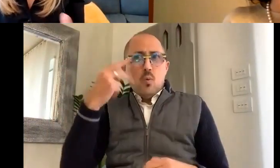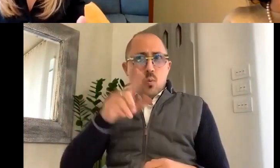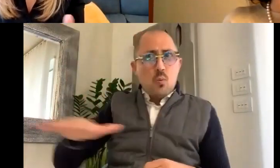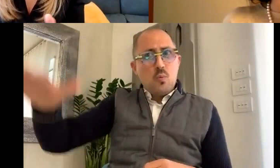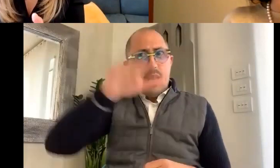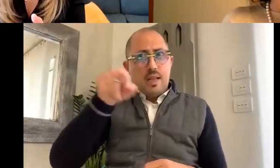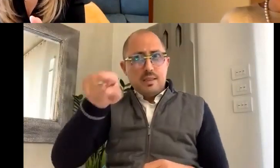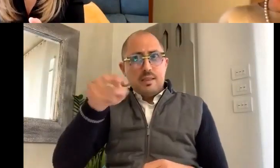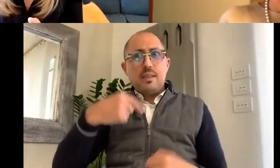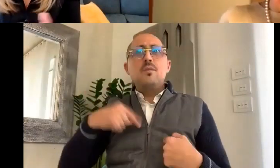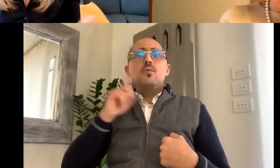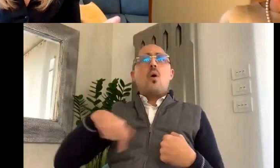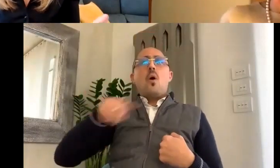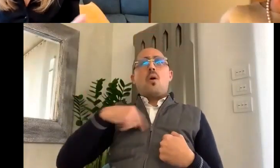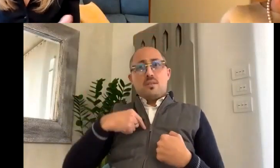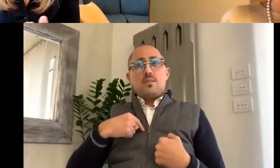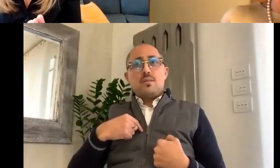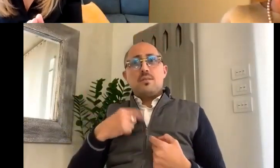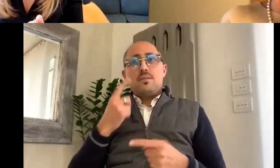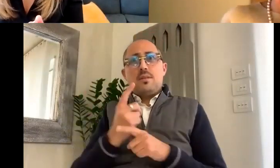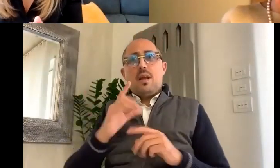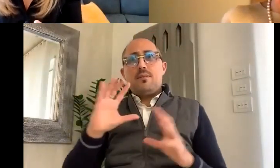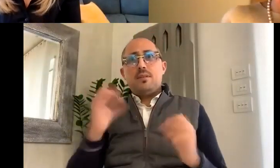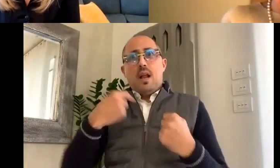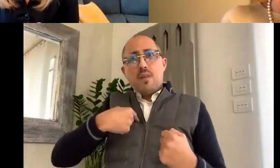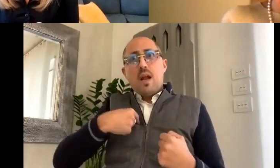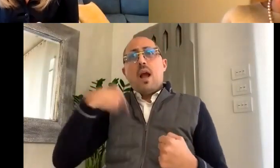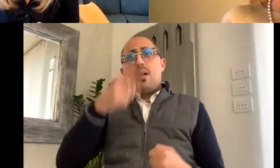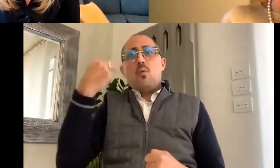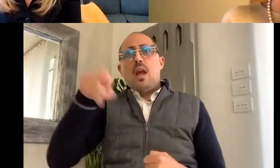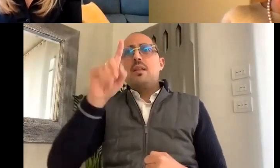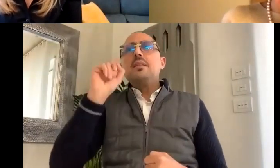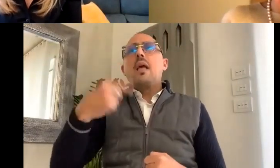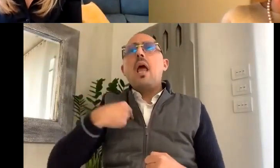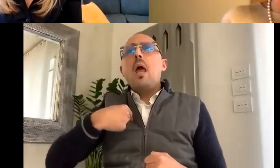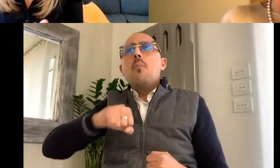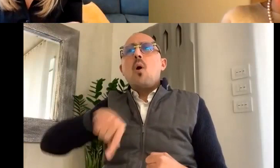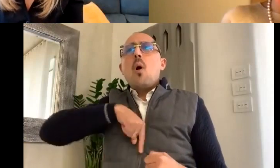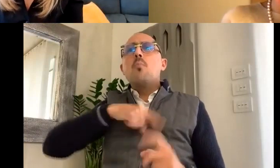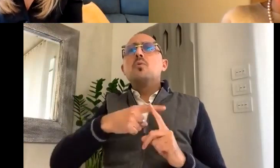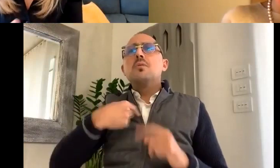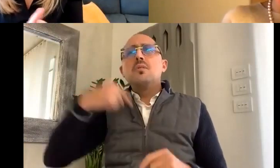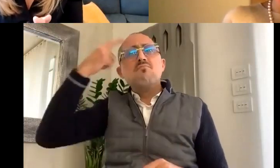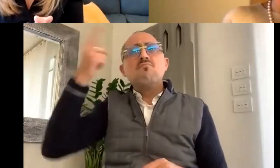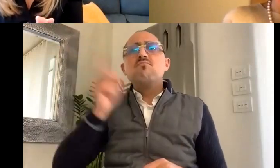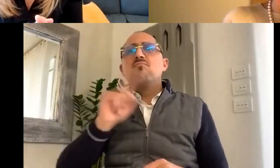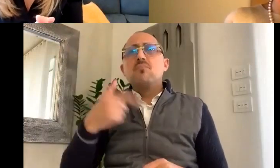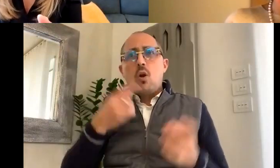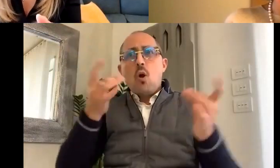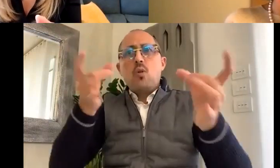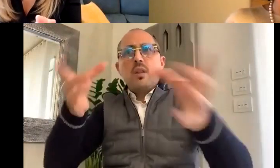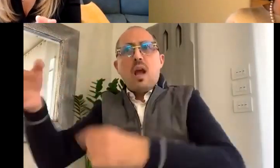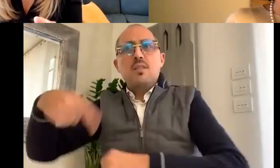Cosi come le persone normodotate riescono a reperire notizie sul coronavirus, anche noi che siamo cittadini